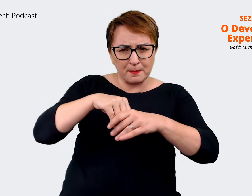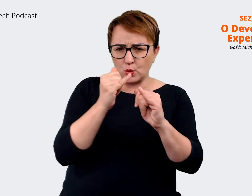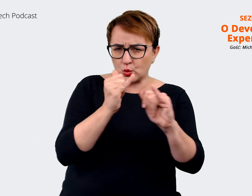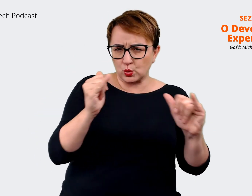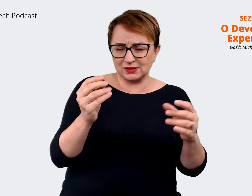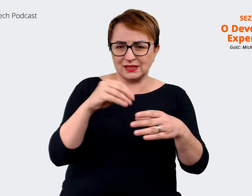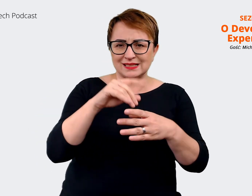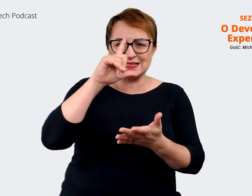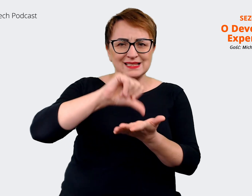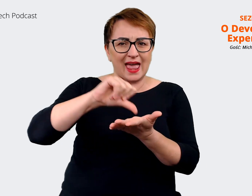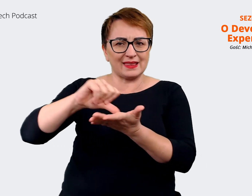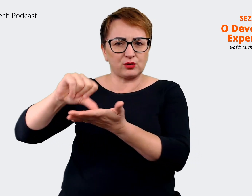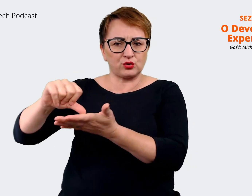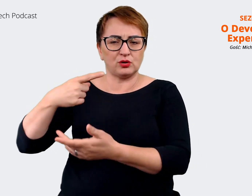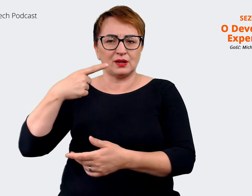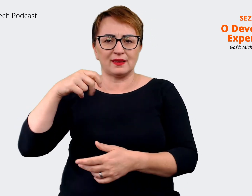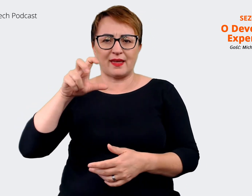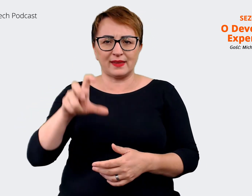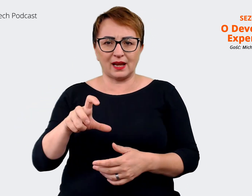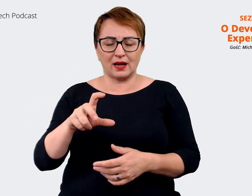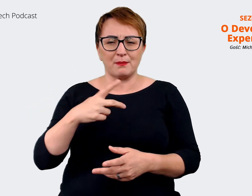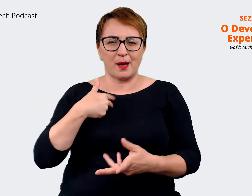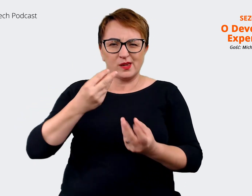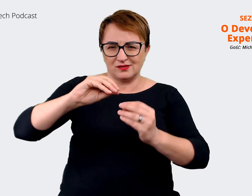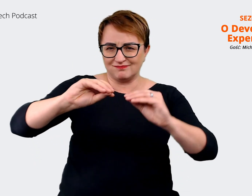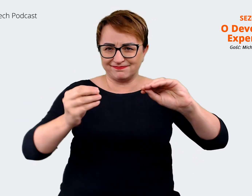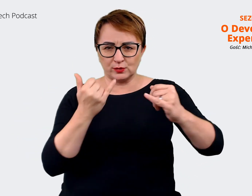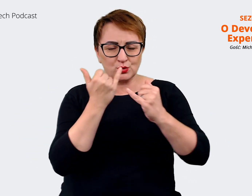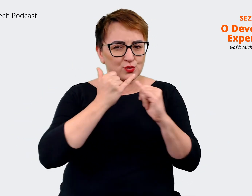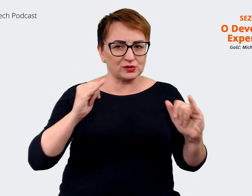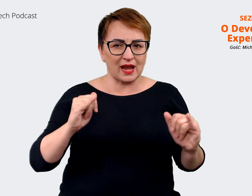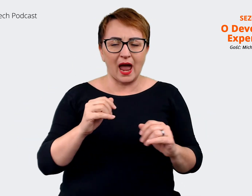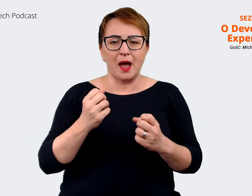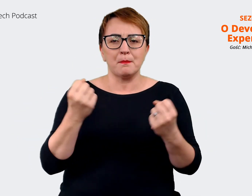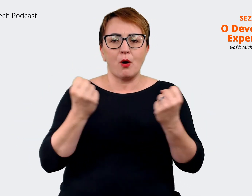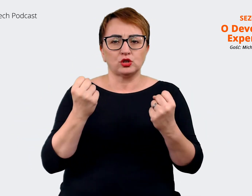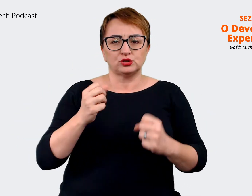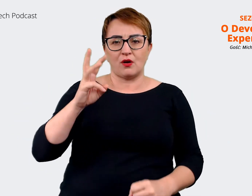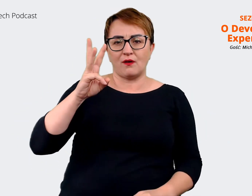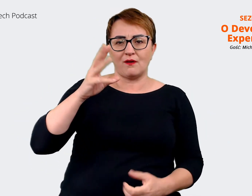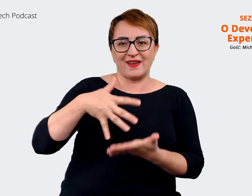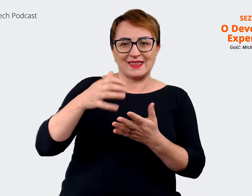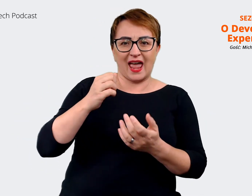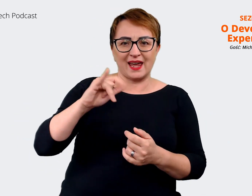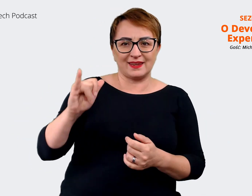naprawdę mamy tak, powiedziałbym, powykręcane, że są niesamowicie wydajne, niesamowicie też